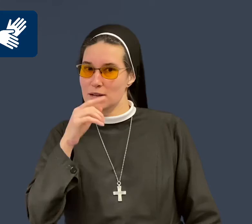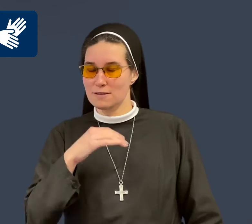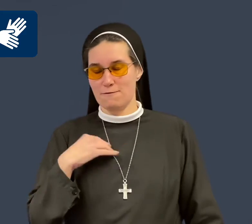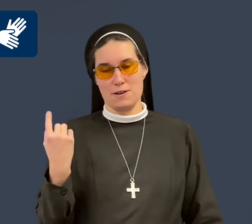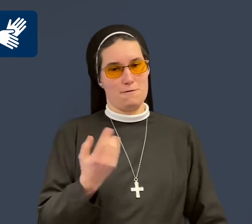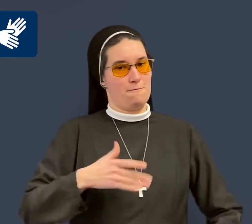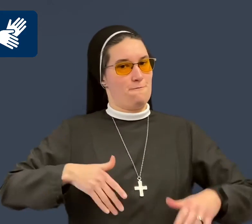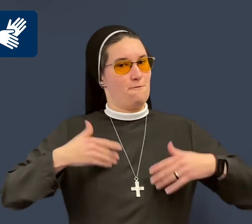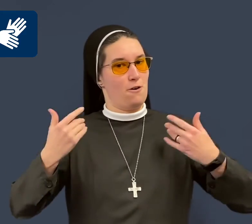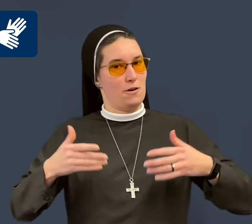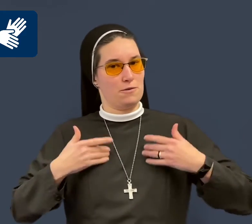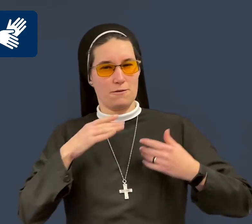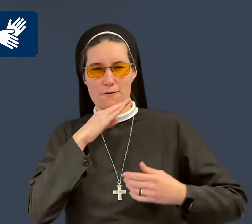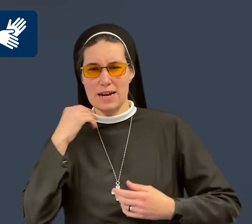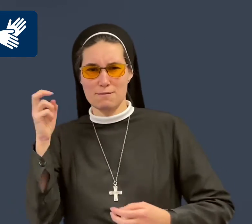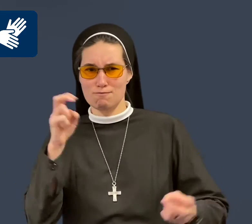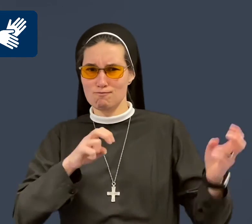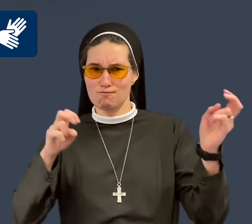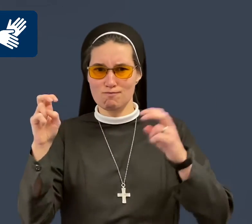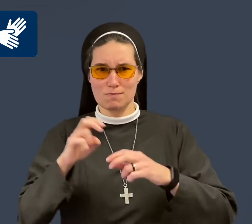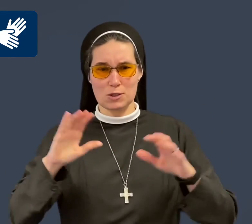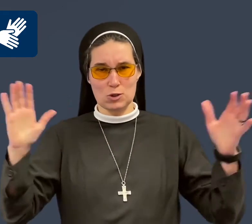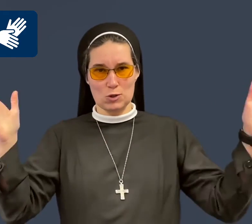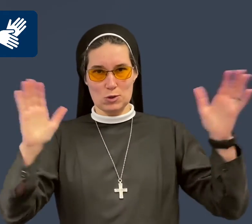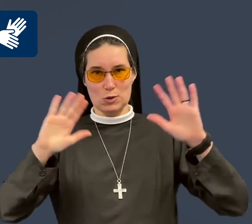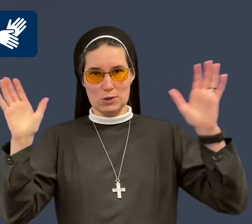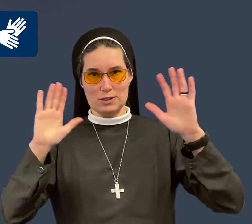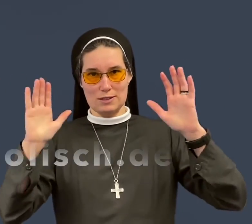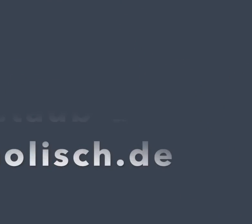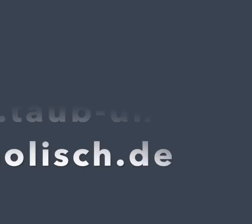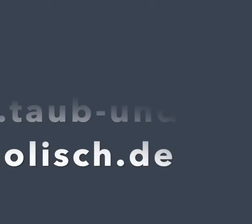Ich freue mich, enn viele dazukommen Tschüss